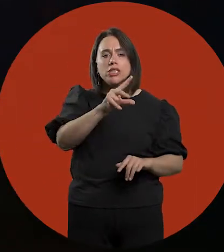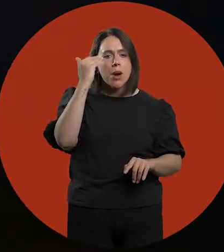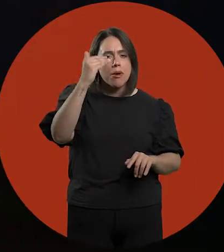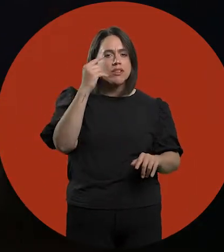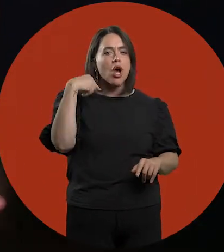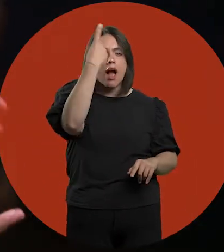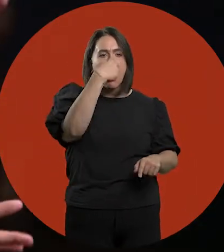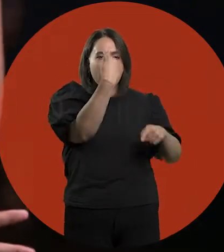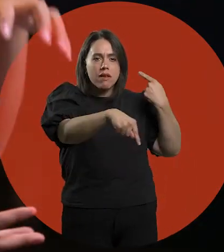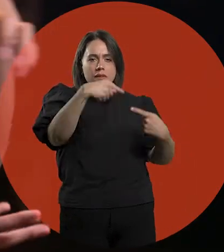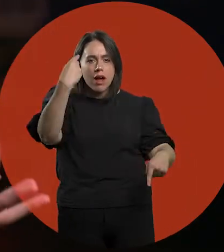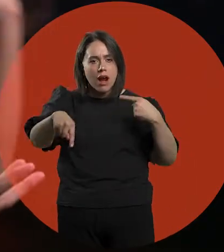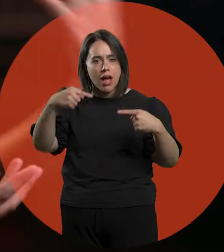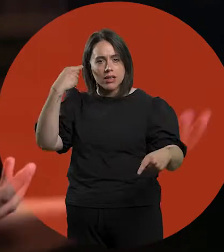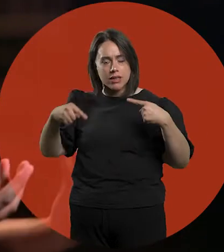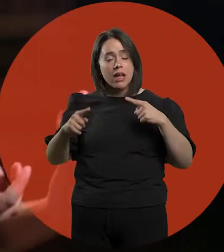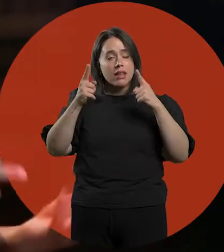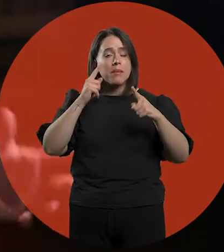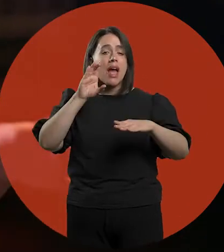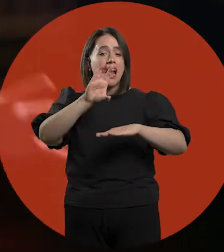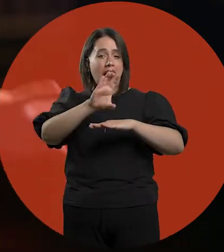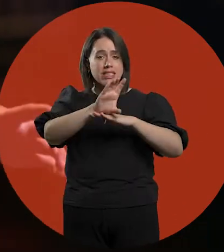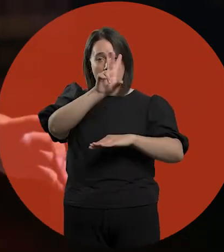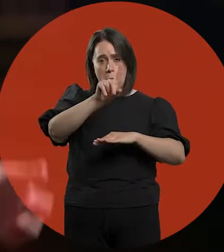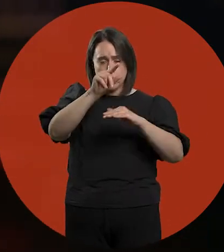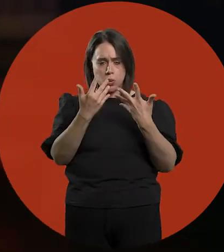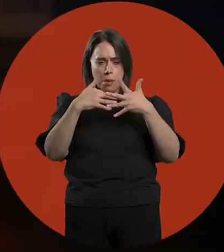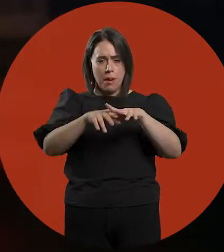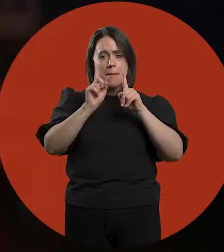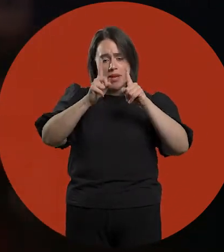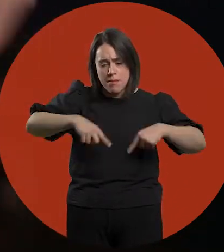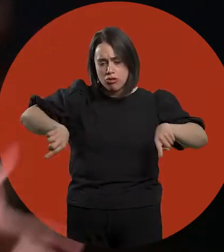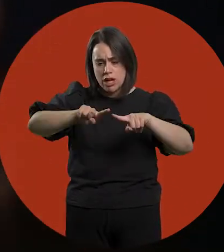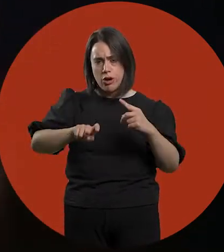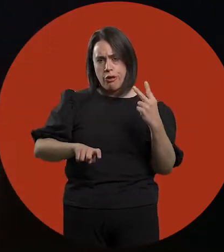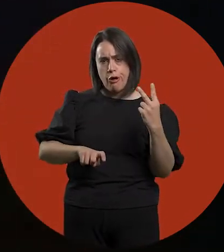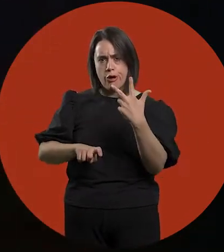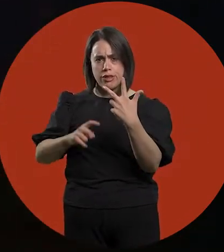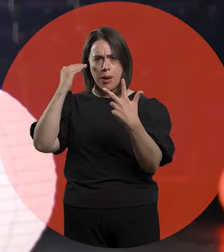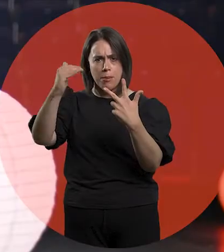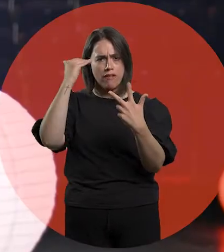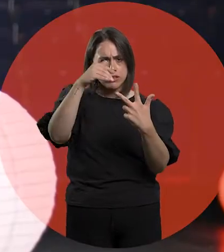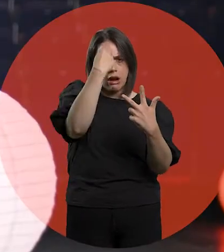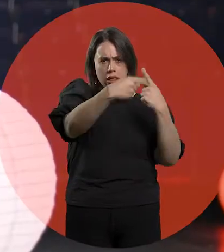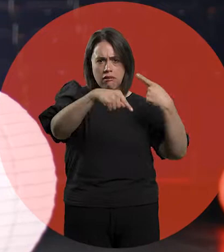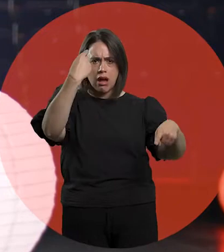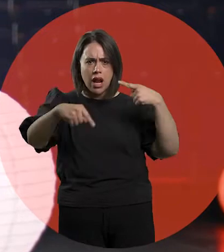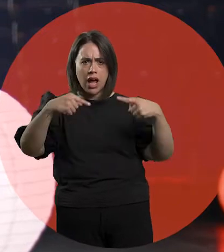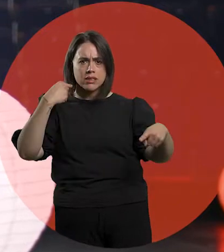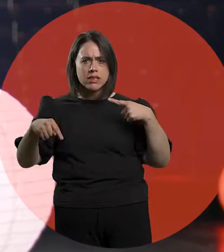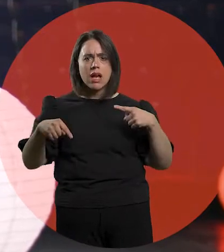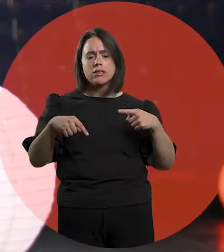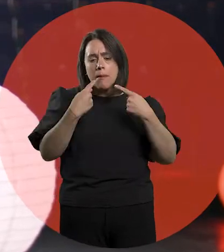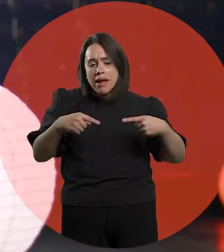Teníamos clases combinadas en un mismo salón, dos, tres profesoras dando diferentes materias.